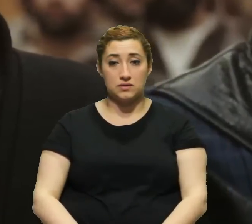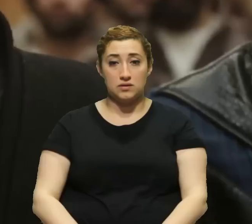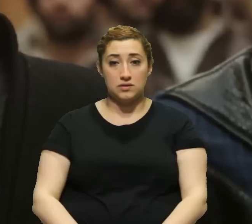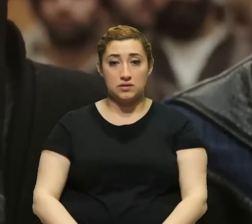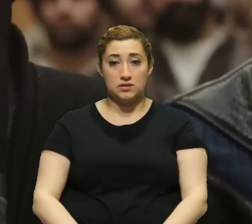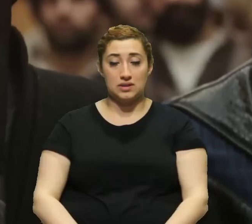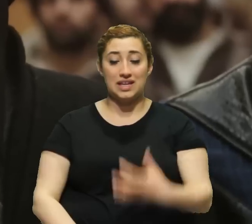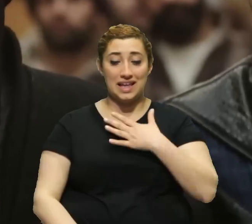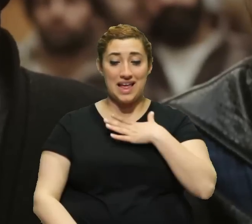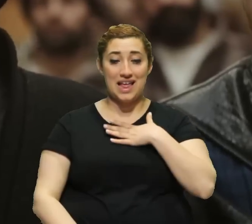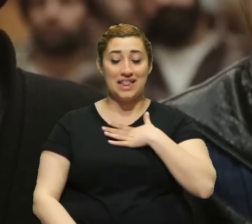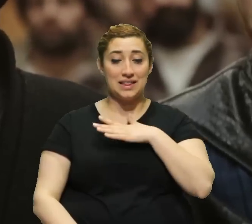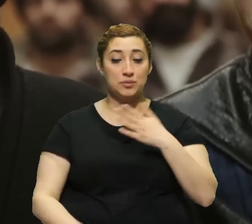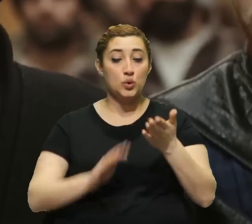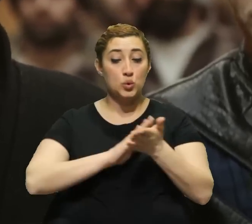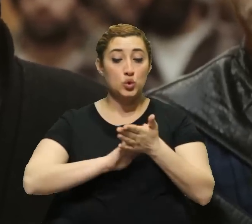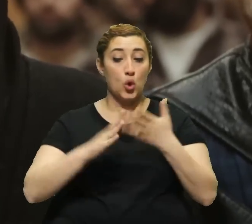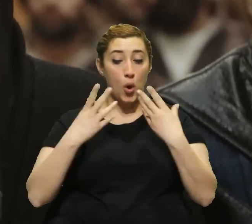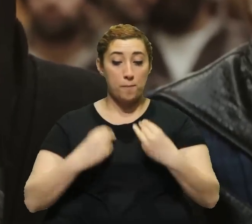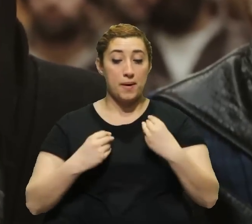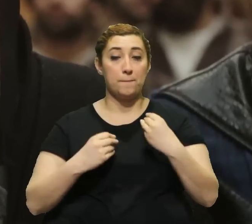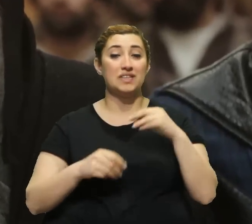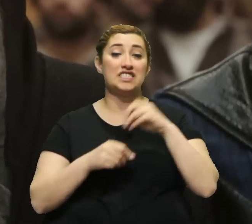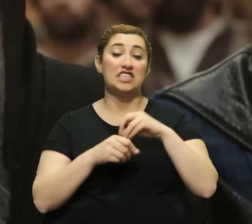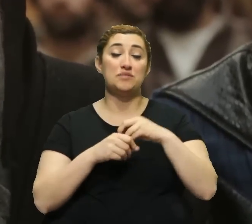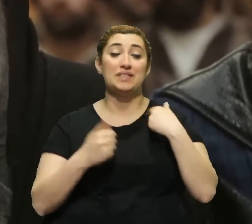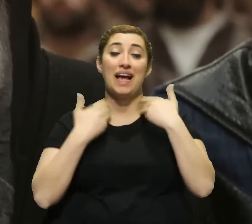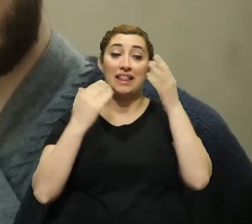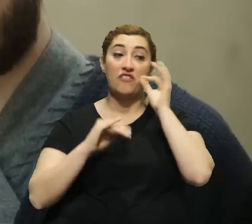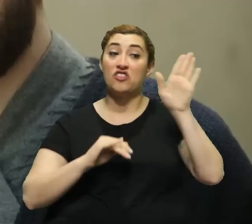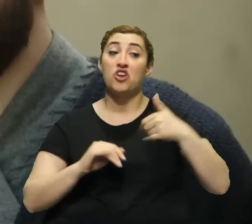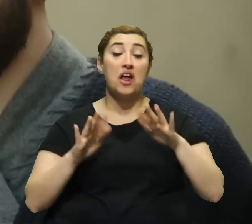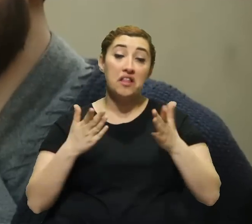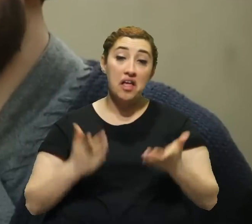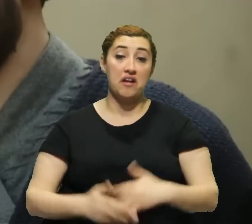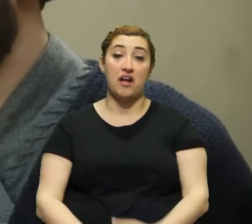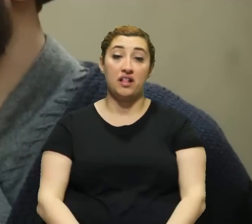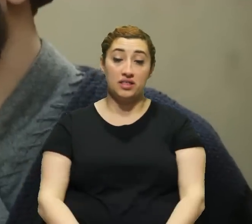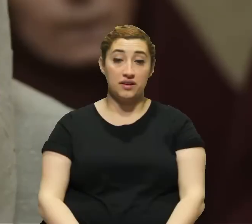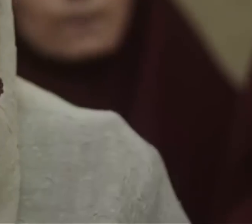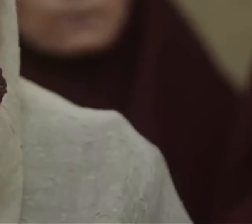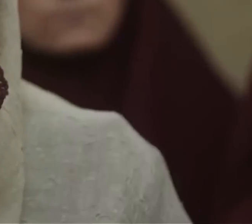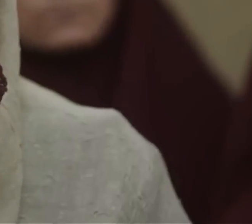Kendimizi sigaya çekmeyiz deyi çağırmıştır bizi Kadı Efendi.